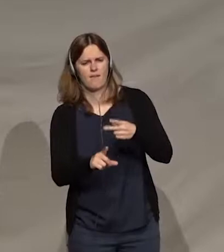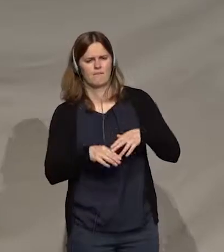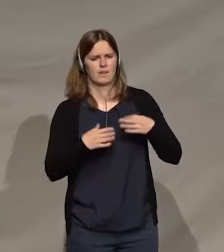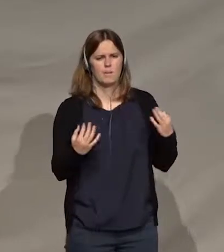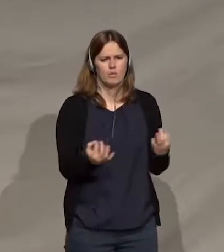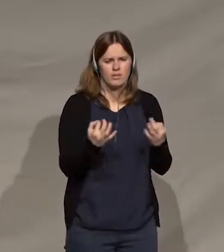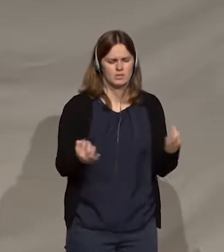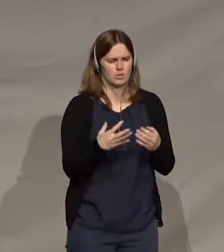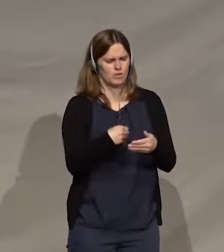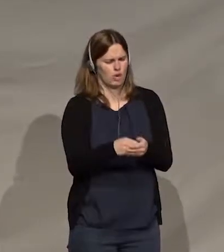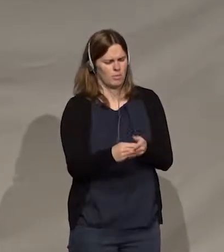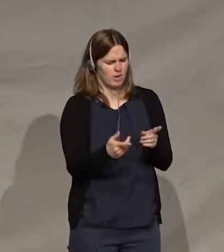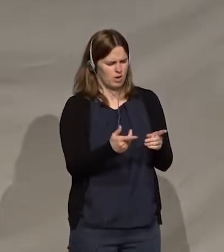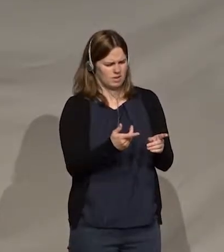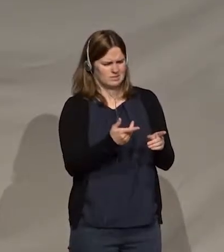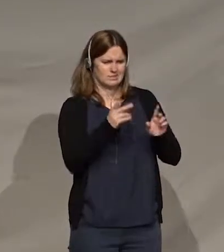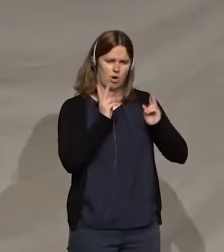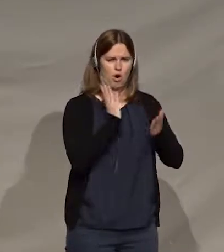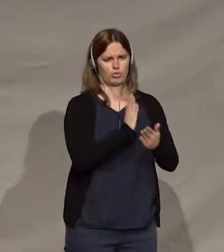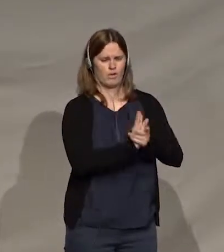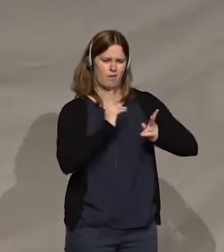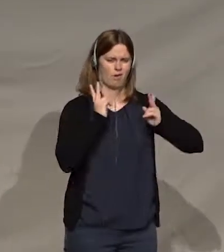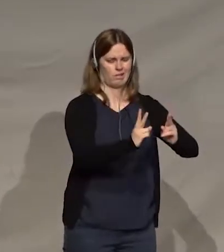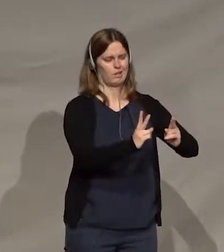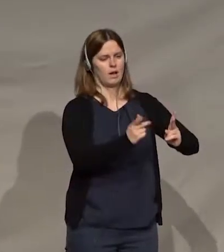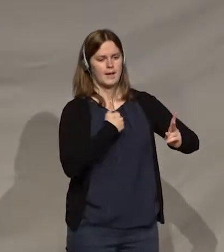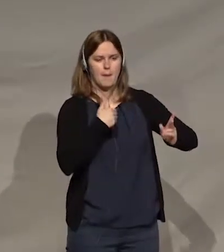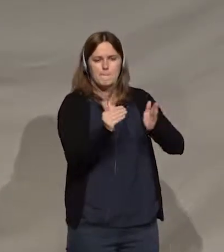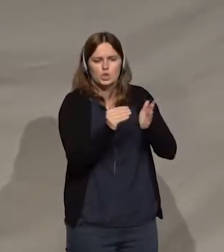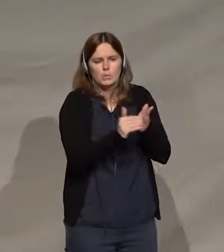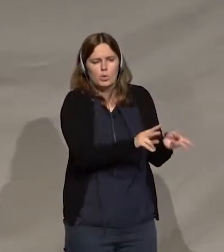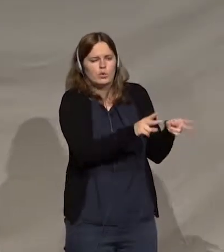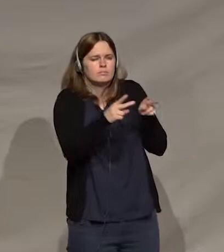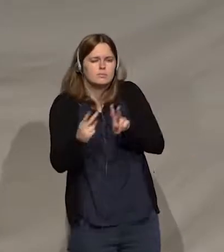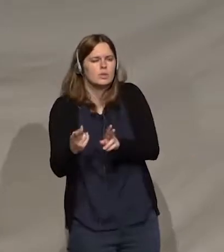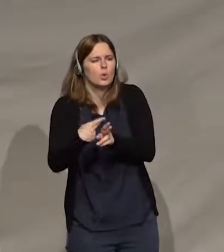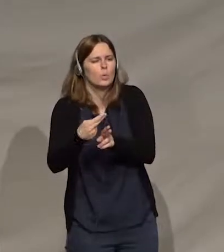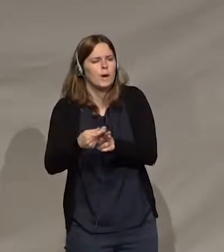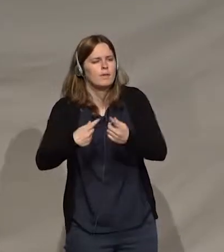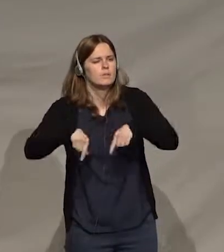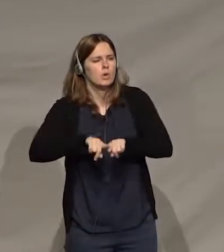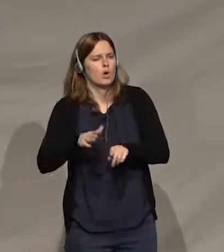nebo něco, co jste sami vytvořili skenováním dokumentů. Také máme spoustu uživatelů, kteří využívají